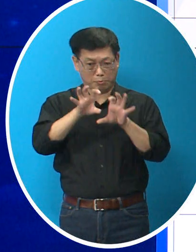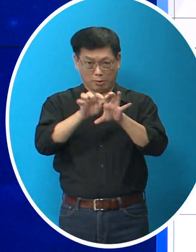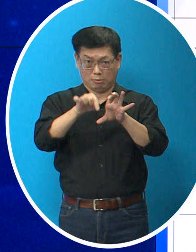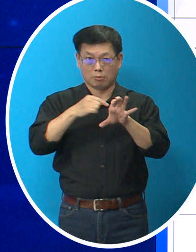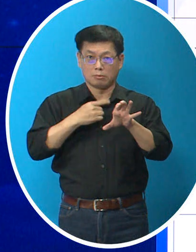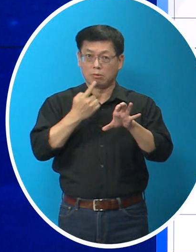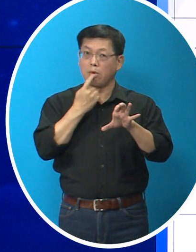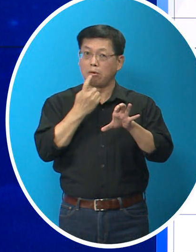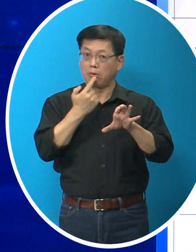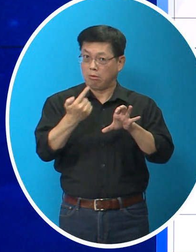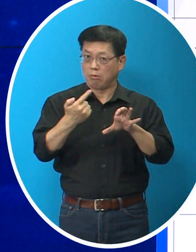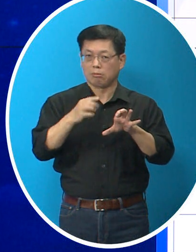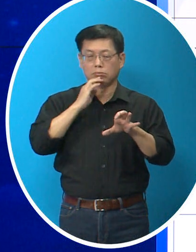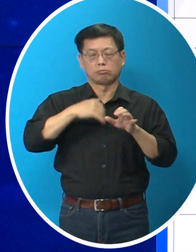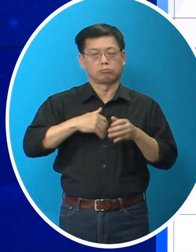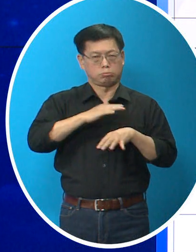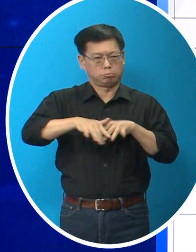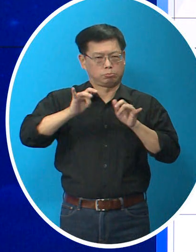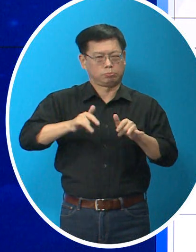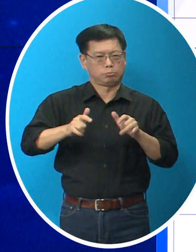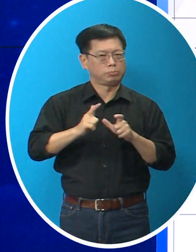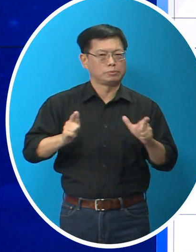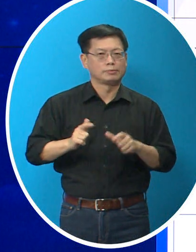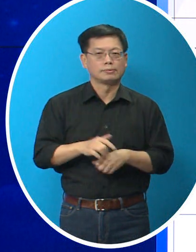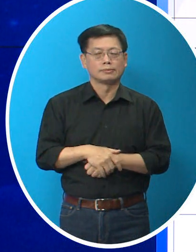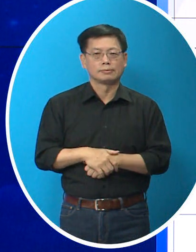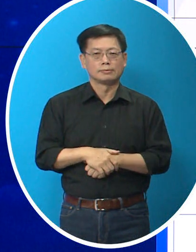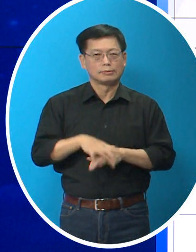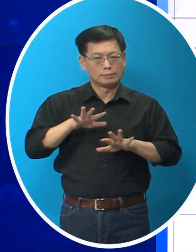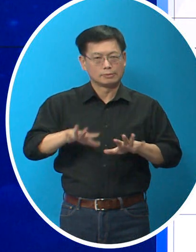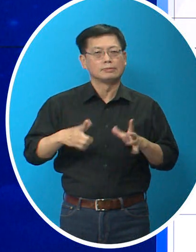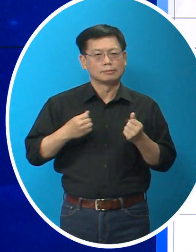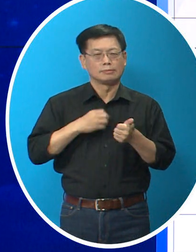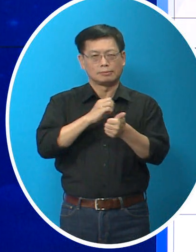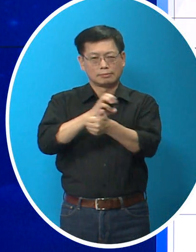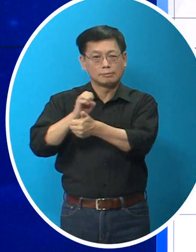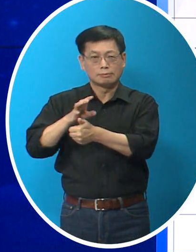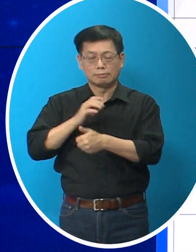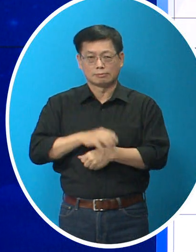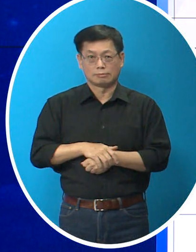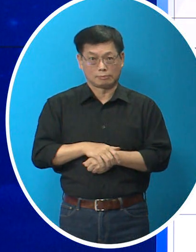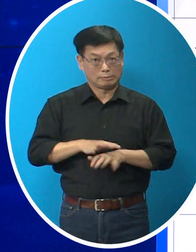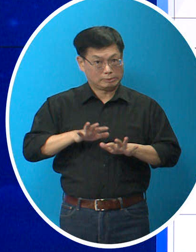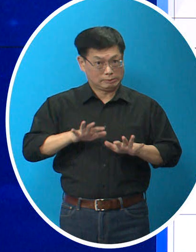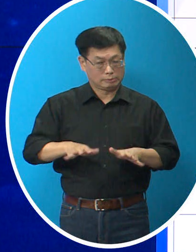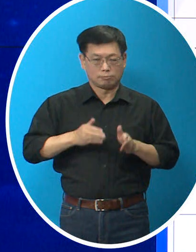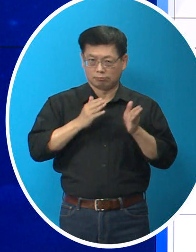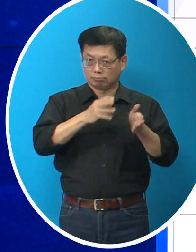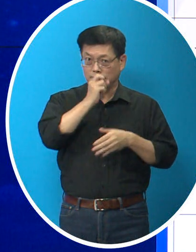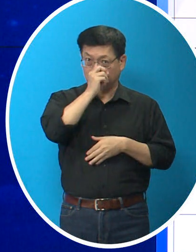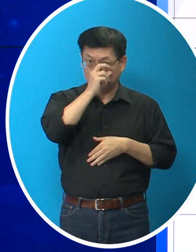這代表是降雨是非常明顯的 所以說我們還是要提醒 氣象局目前針對宜蘭跟花蓮